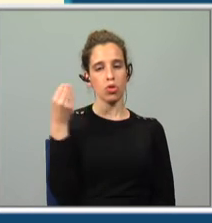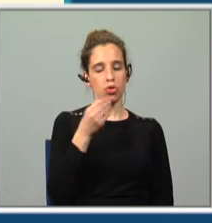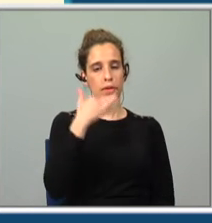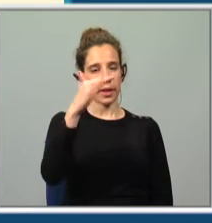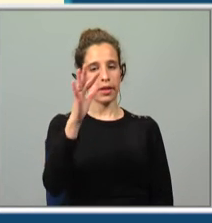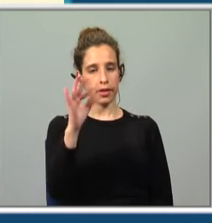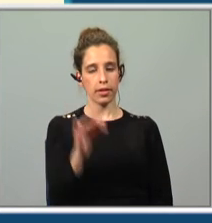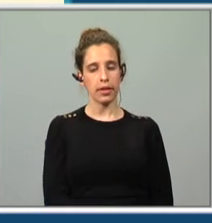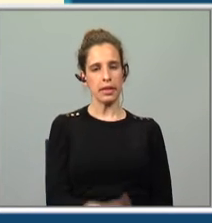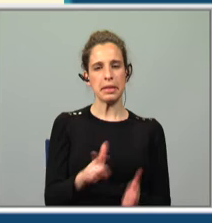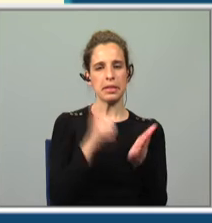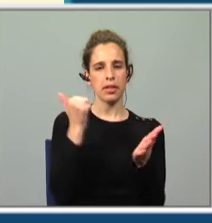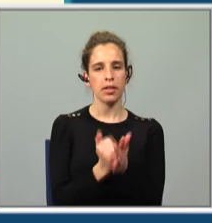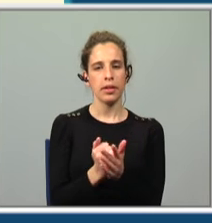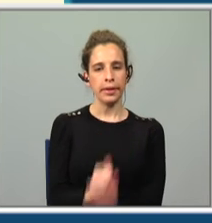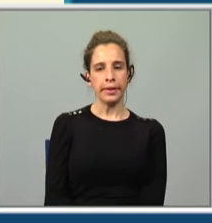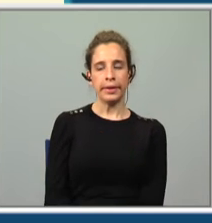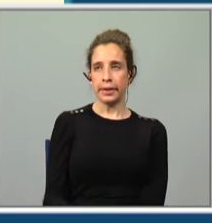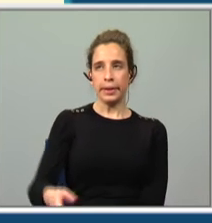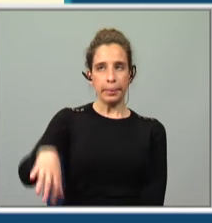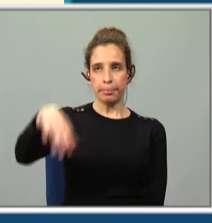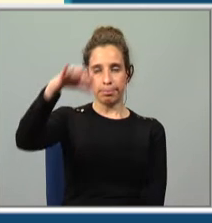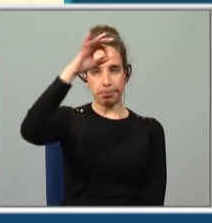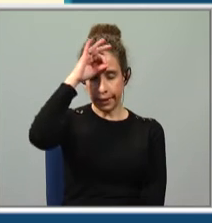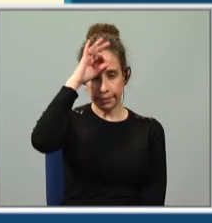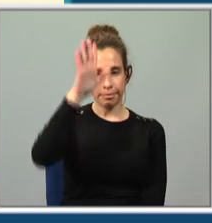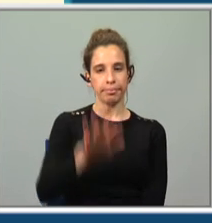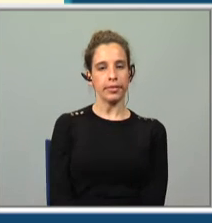anos andava sempre com a cabeça na lua sonhava em viver uma grande aventura 多年來我總是帶著頭在月球上行走夢想過一次偉大的冒險